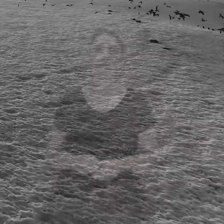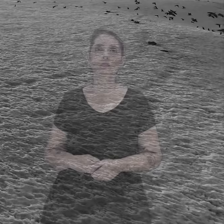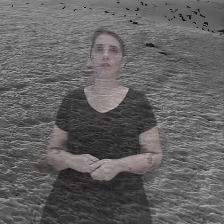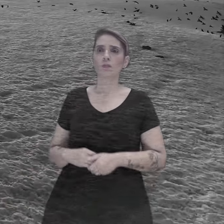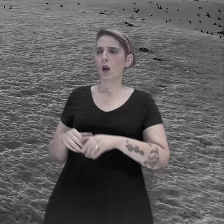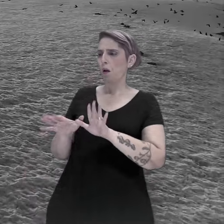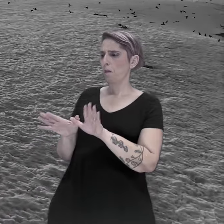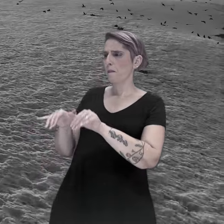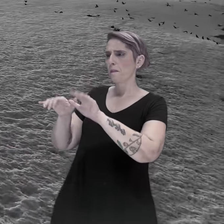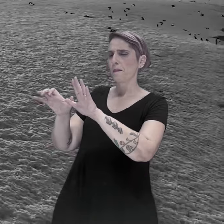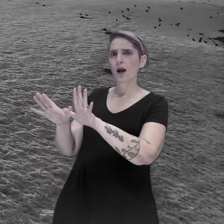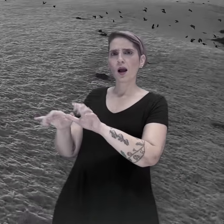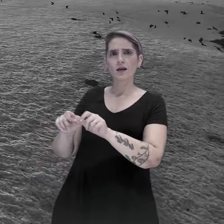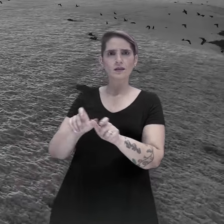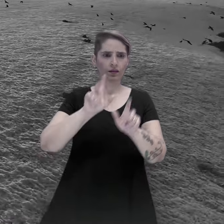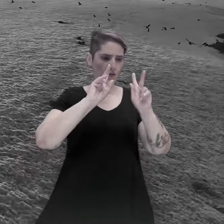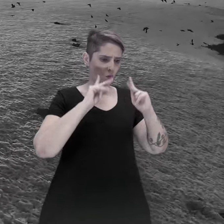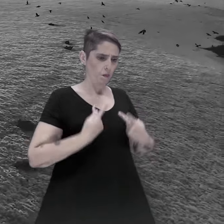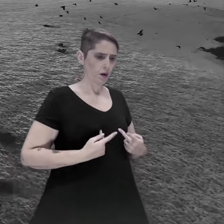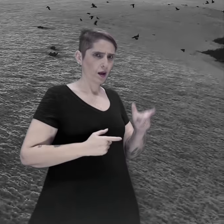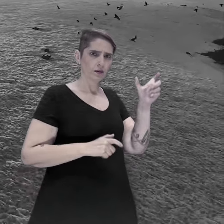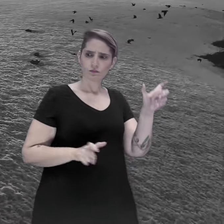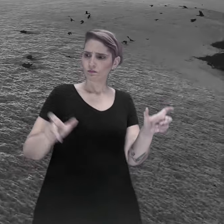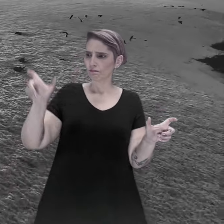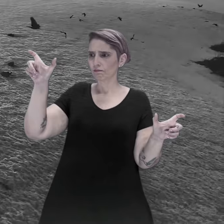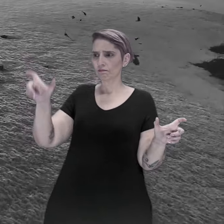Pássaro e o homem têm essências diferentes.